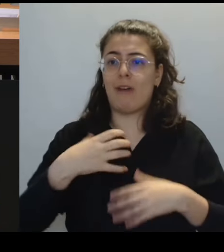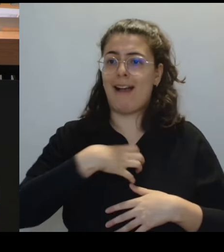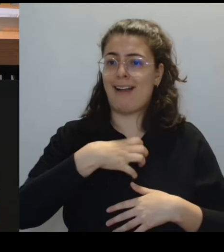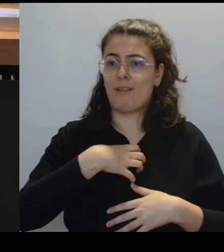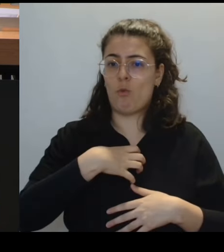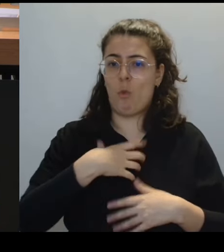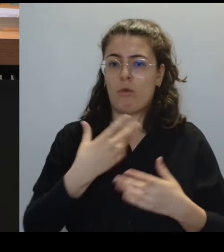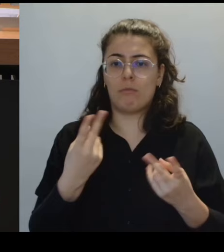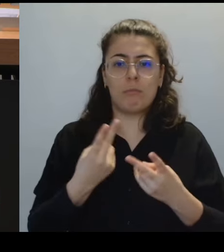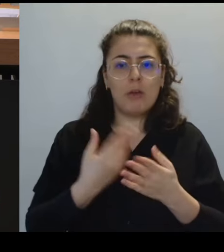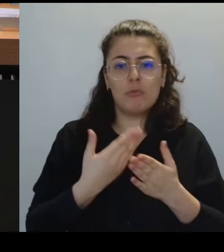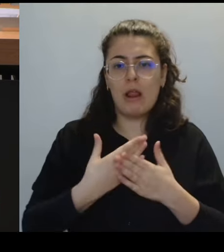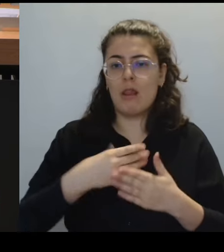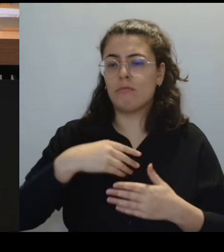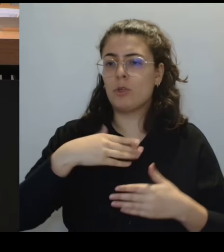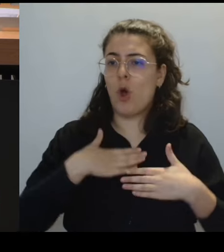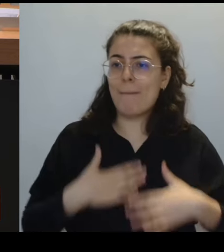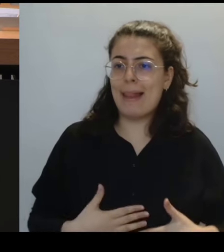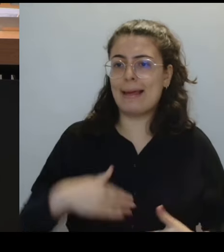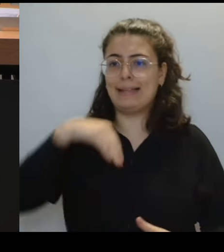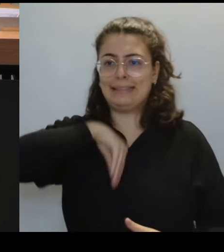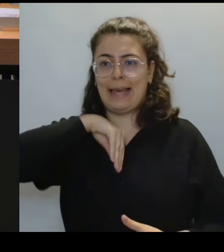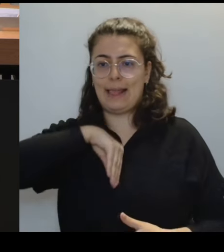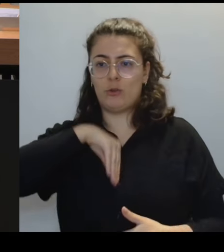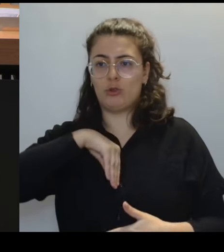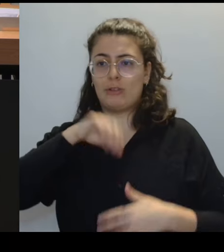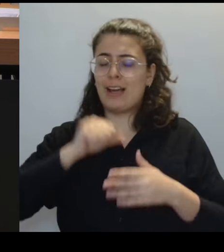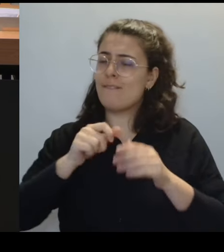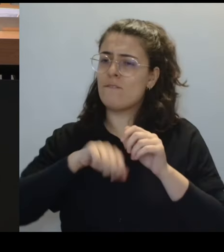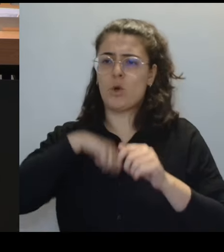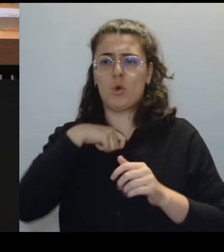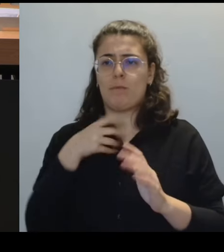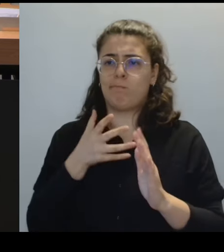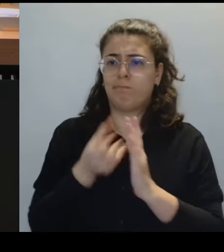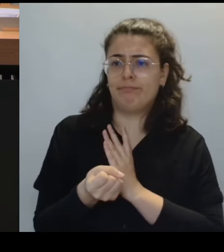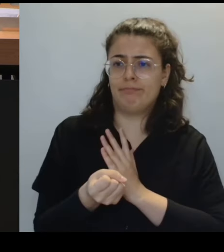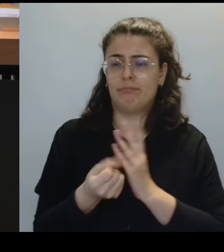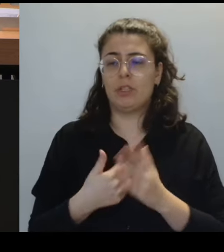sehr früh erkannt werden. Dann kann schnell gehandelt werden und dann sind die Chancen auf Heilung auch besser.